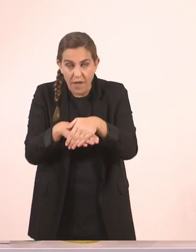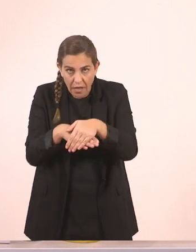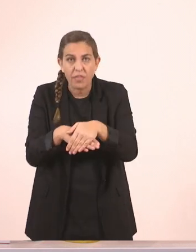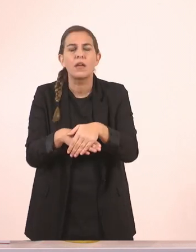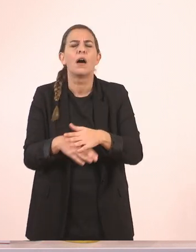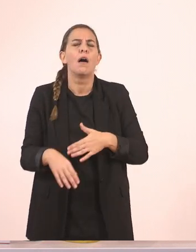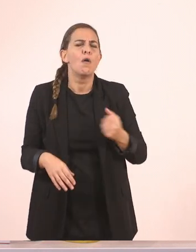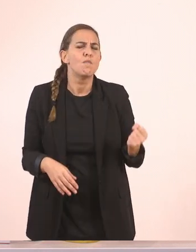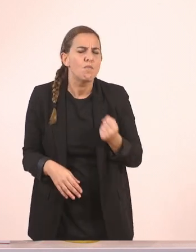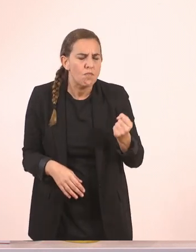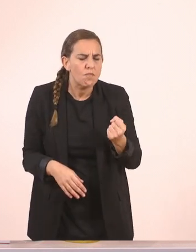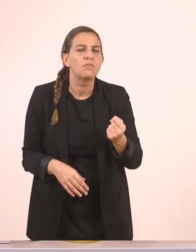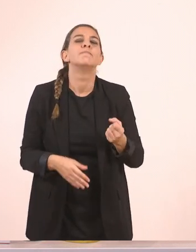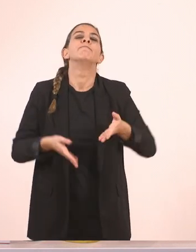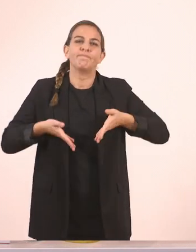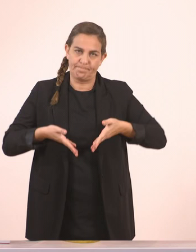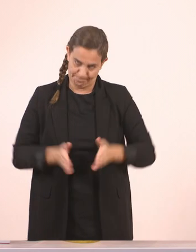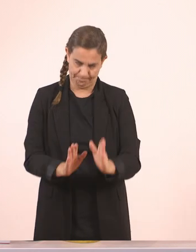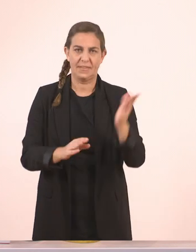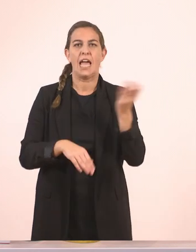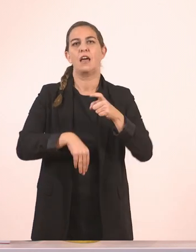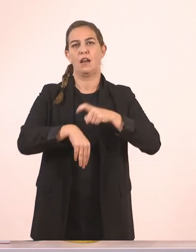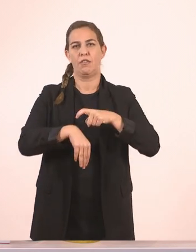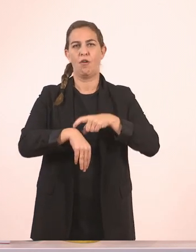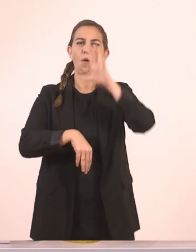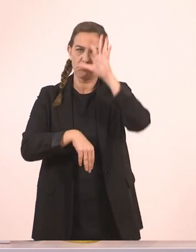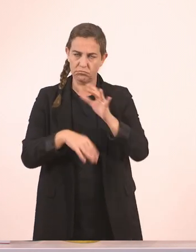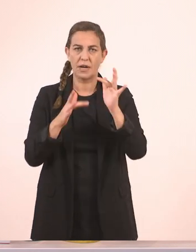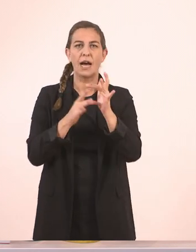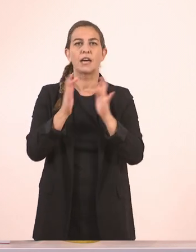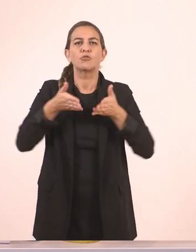Πραγματικά, εκείνο το βράδυ, γεννήθηκε ο Χριστός σε μια ταπεινή φάτνη.